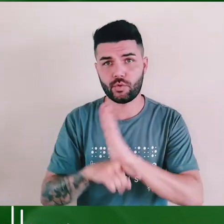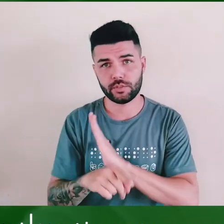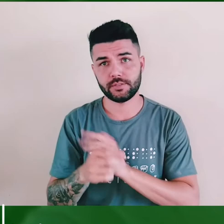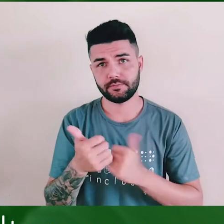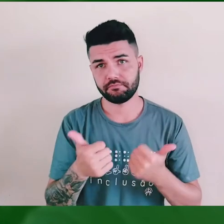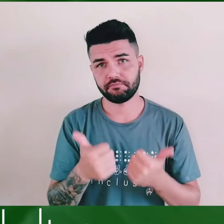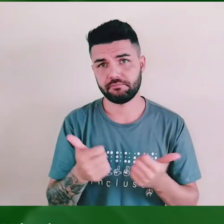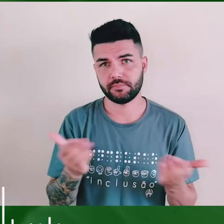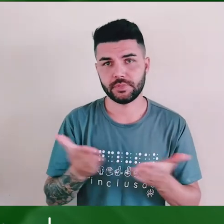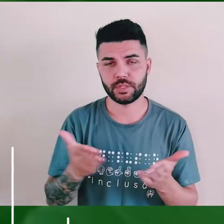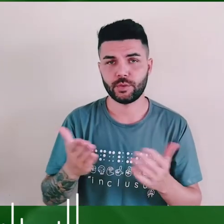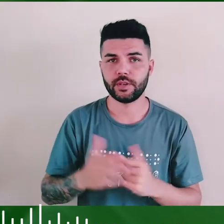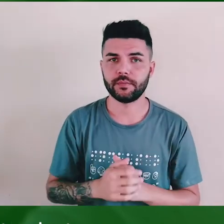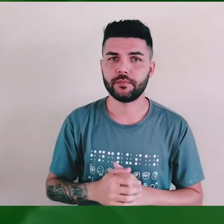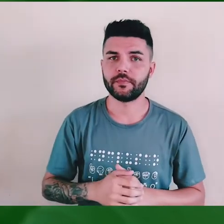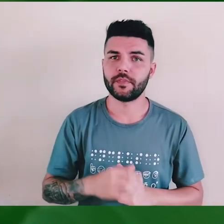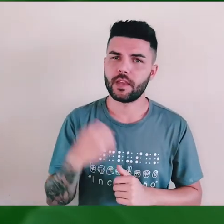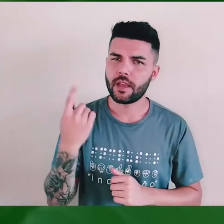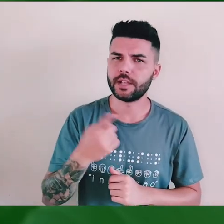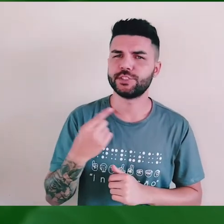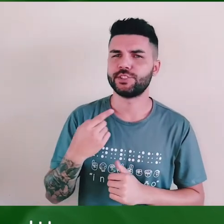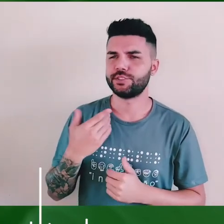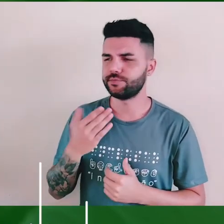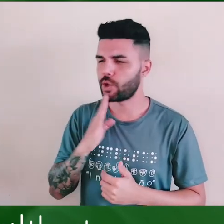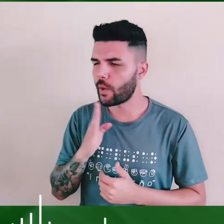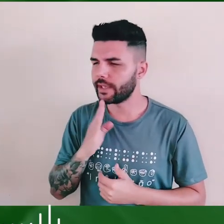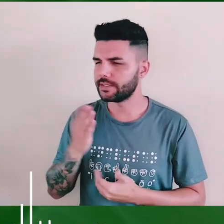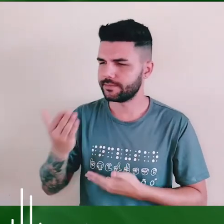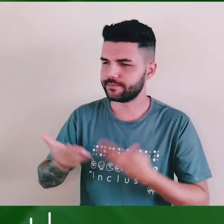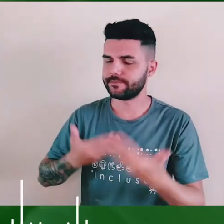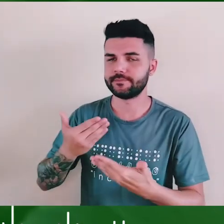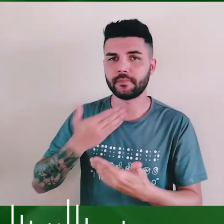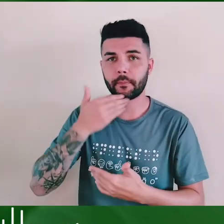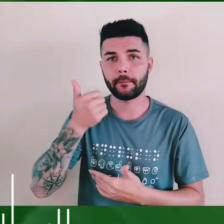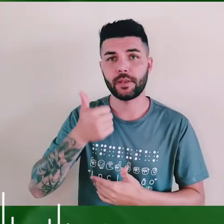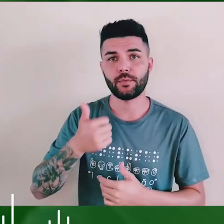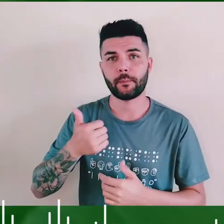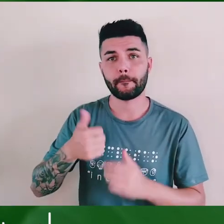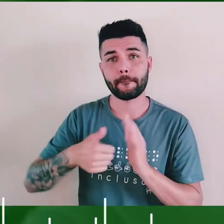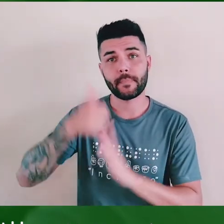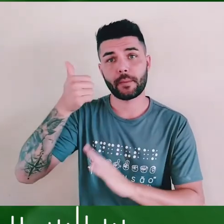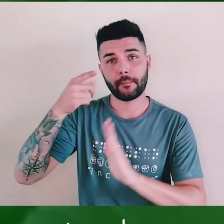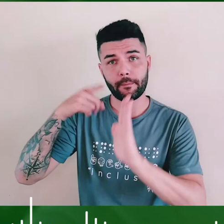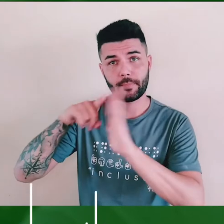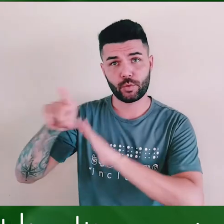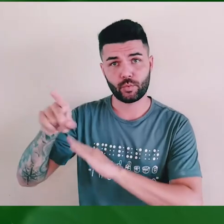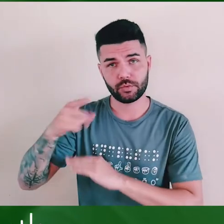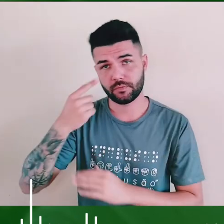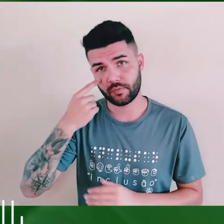mas é pra gente te conhecer melhor. Primeira pergunta acho que pode gerar até uma pequena